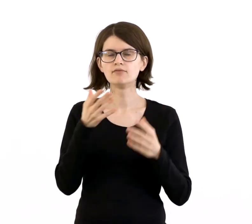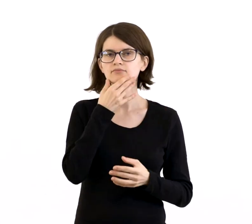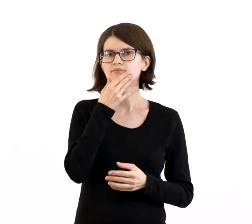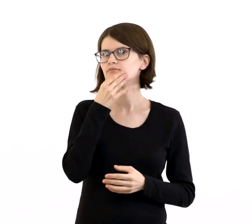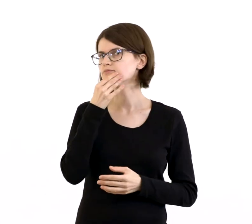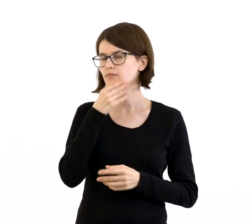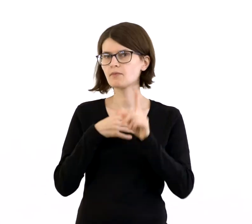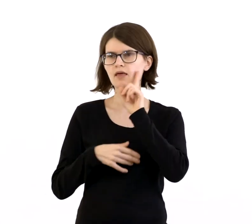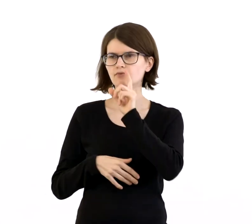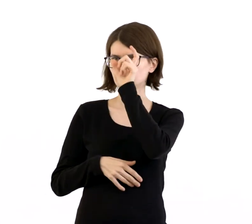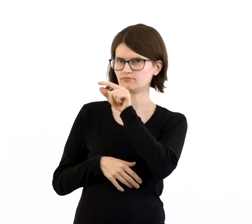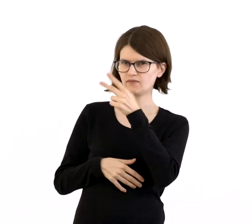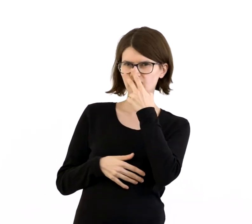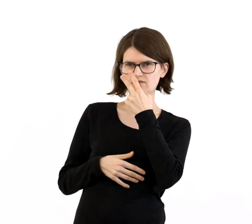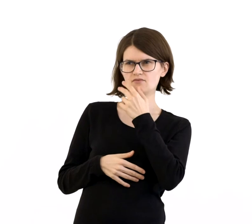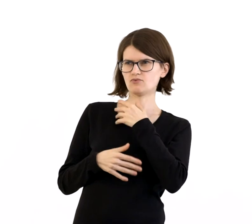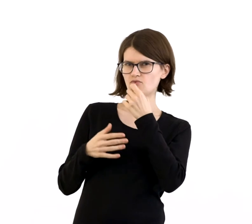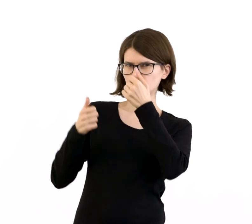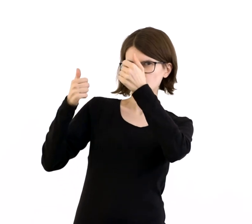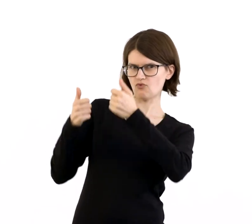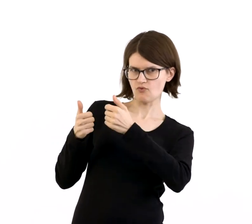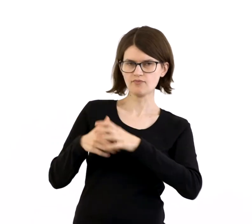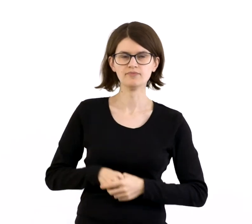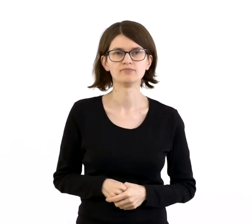Mimo lekkiego zwrotu w prawo, mężczyzna nadal sprawia wrażenie nieruchomego.